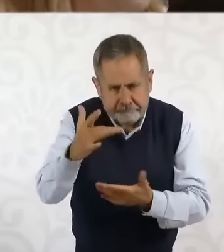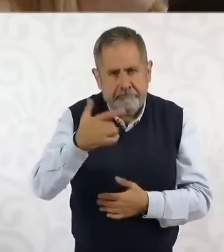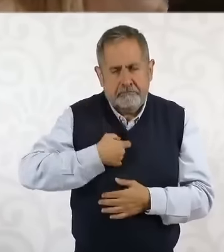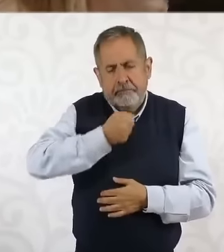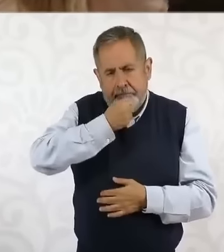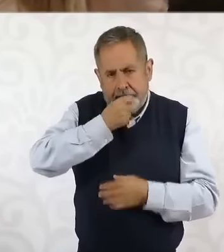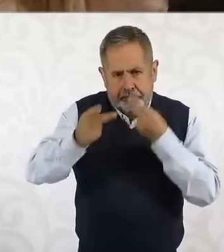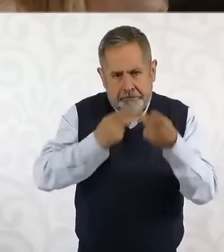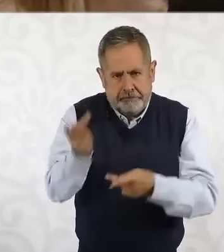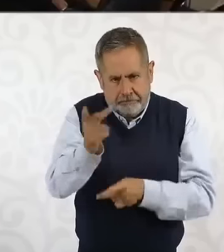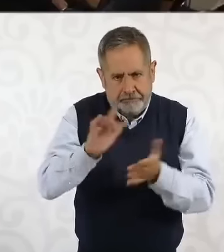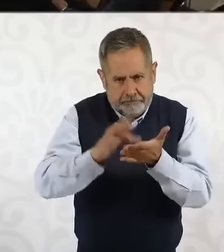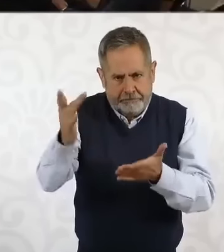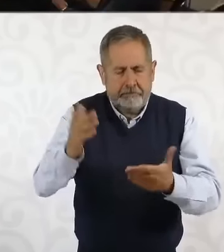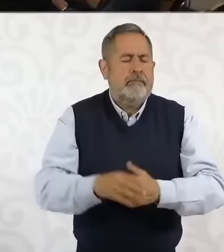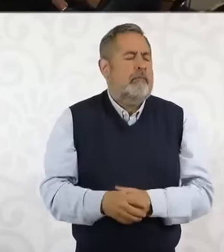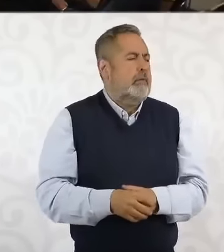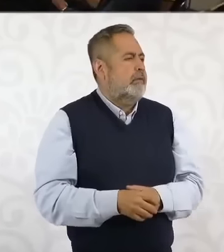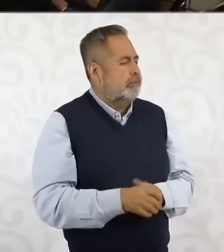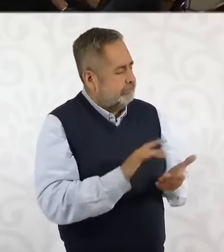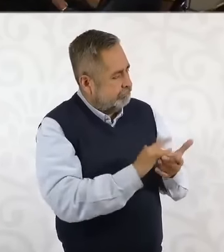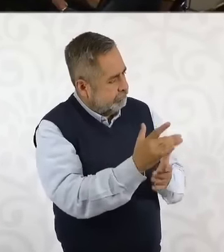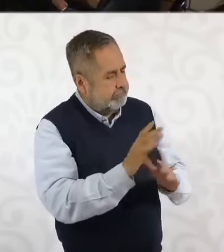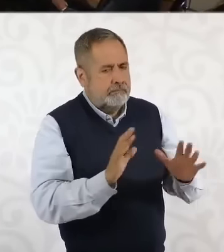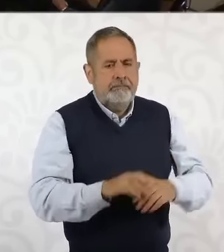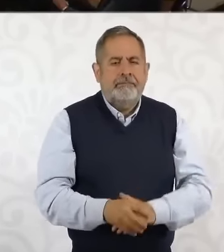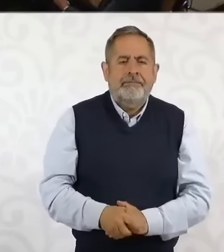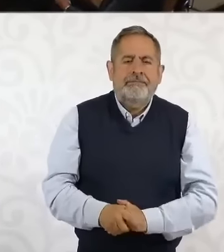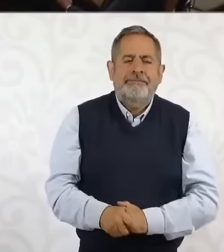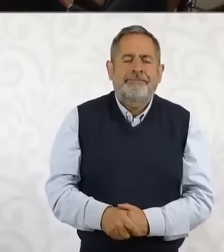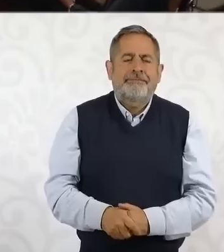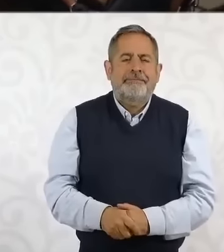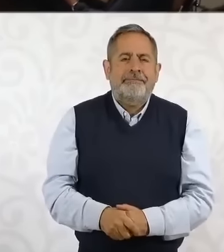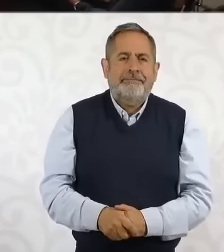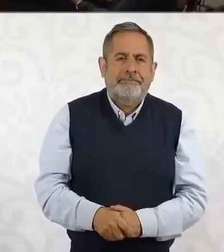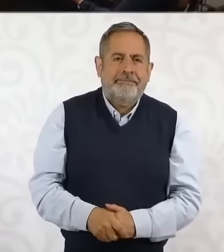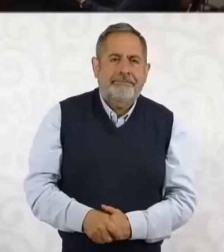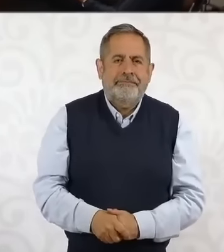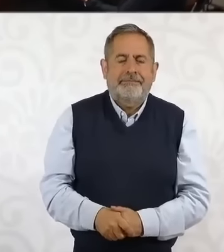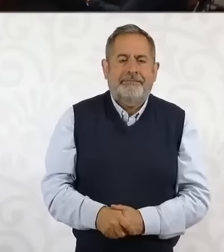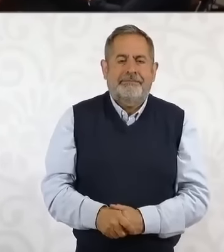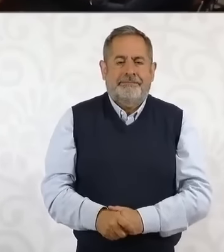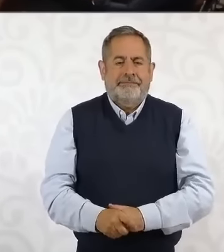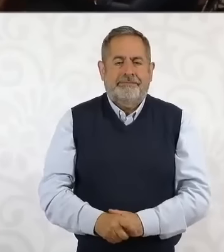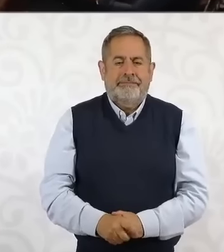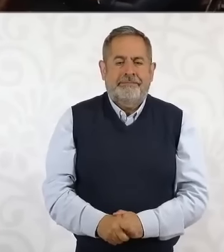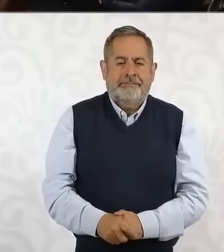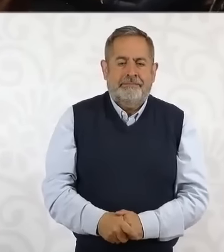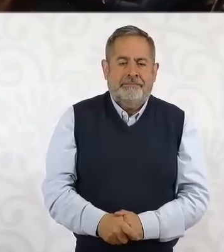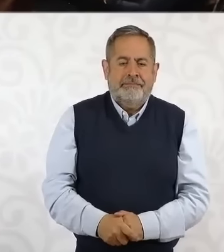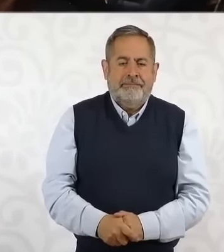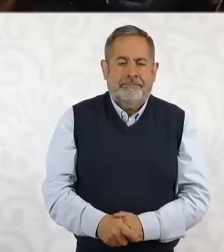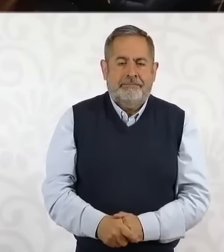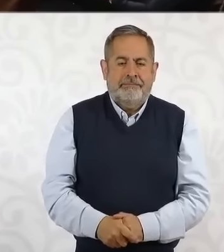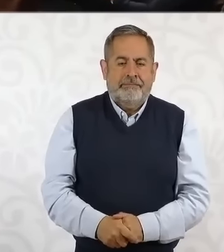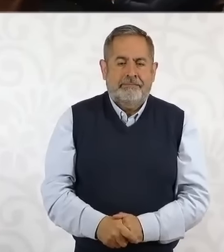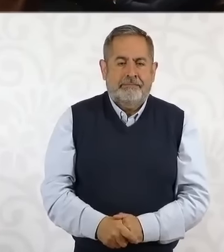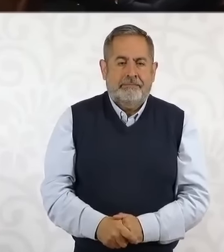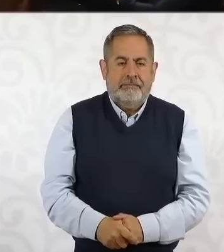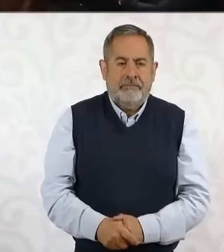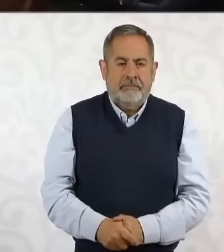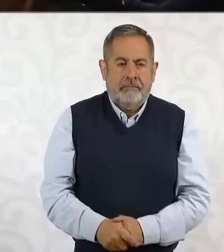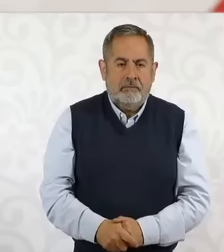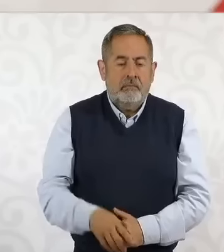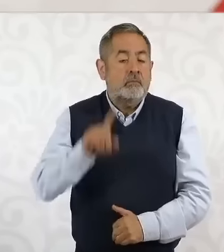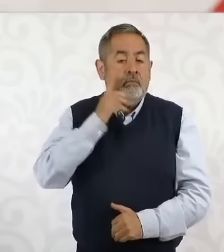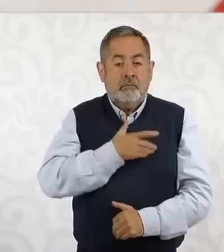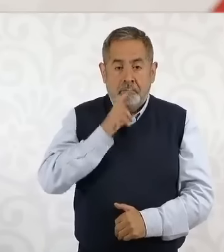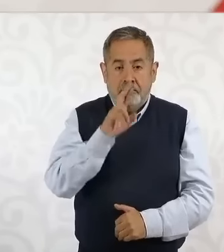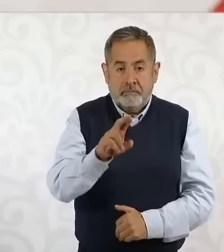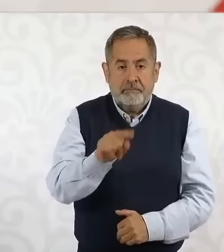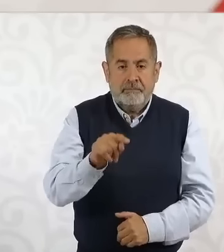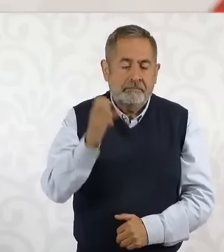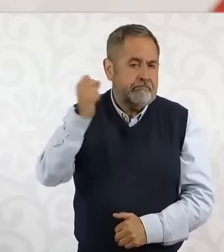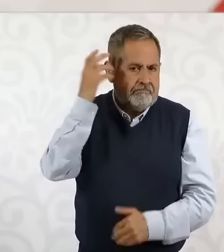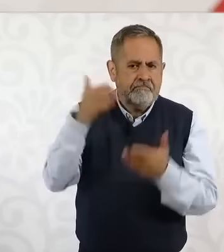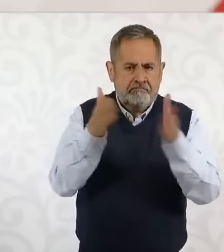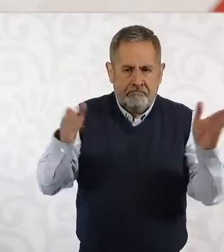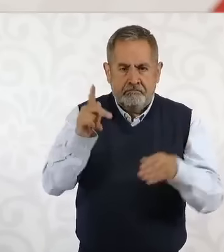palabra. Gracias. Vamos por acá. M puede haber un debate público, pero la mañanera es otra cosa. En